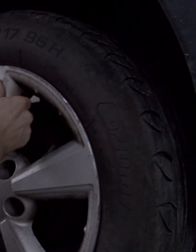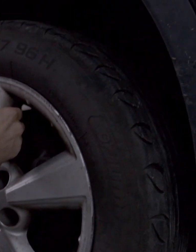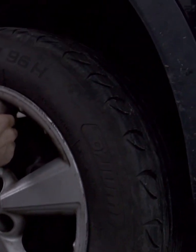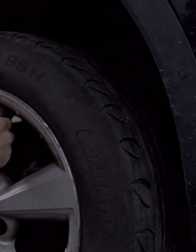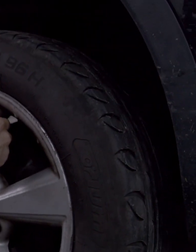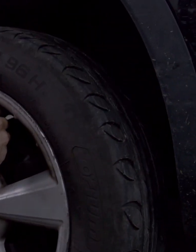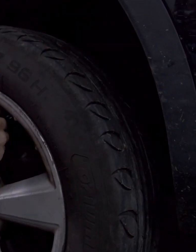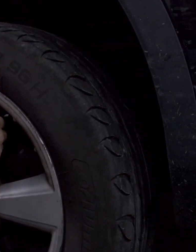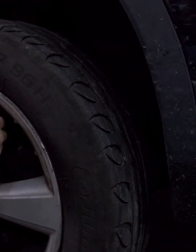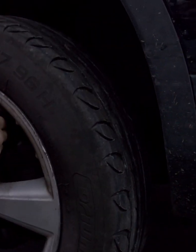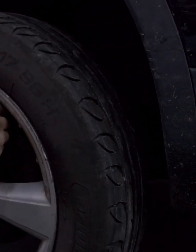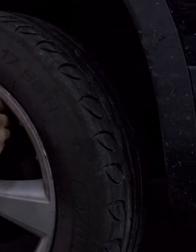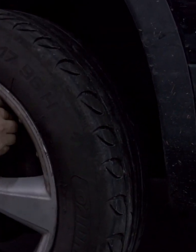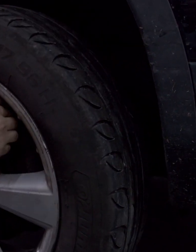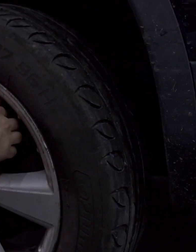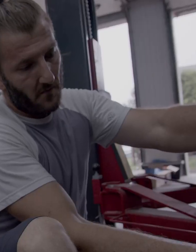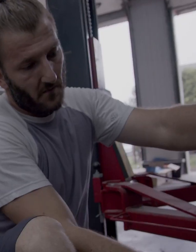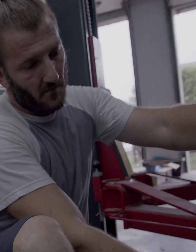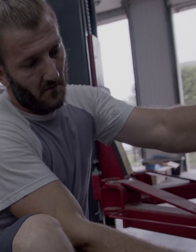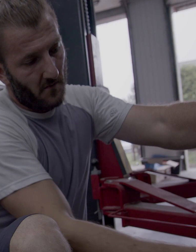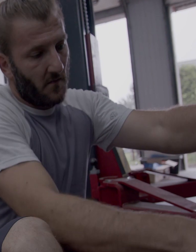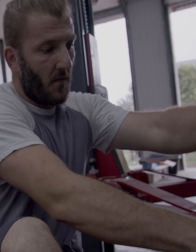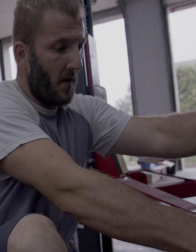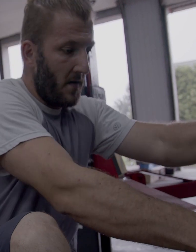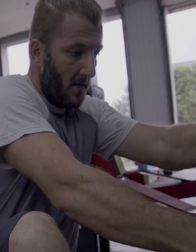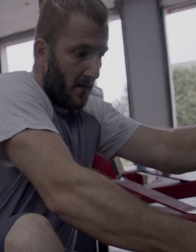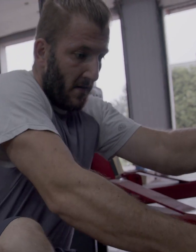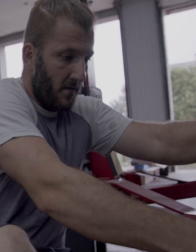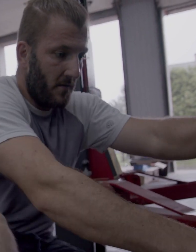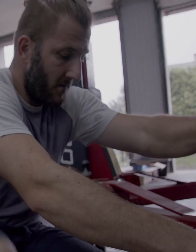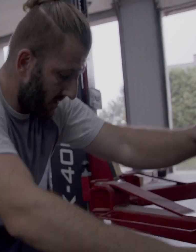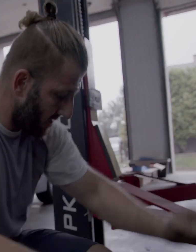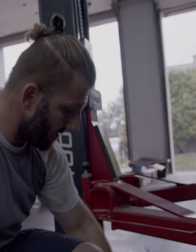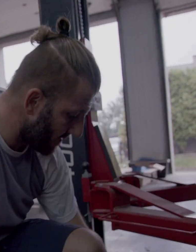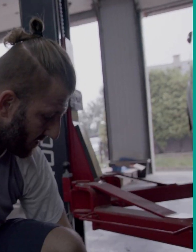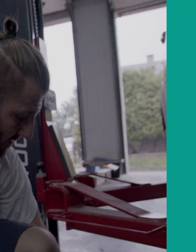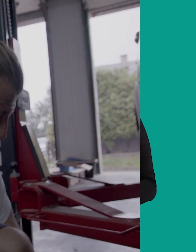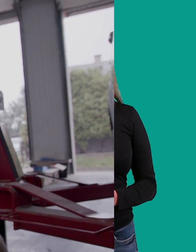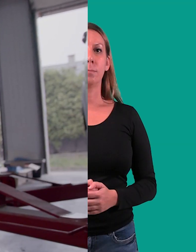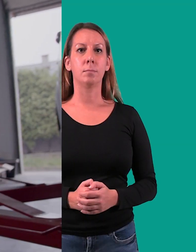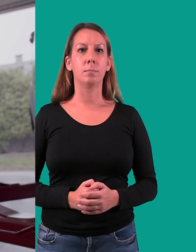Nel servizio pneumatici, Patrik si trova talvolta in situazioni svantaggiose. Ad esempio, con pneumatici di grande diametro e basso profilo.